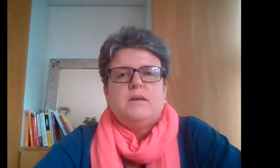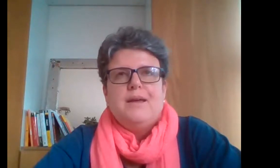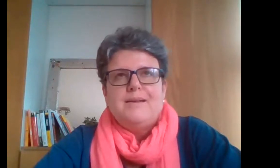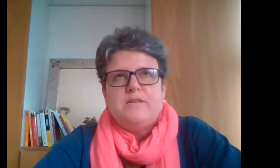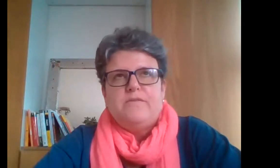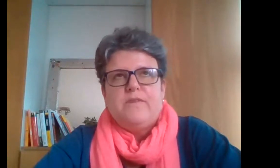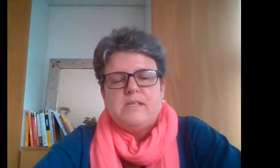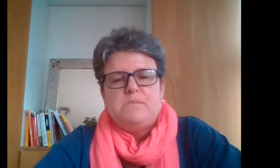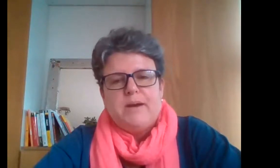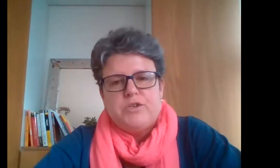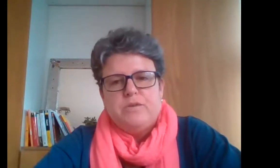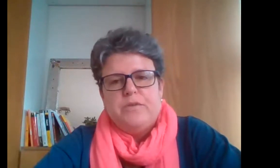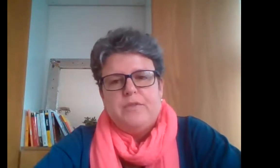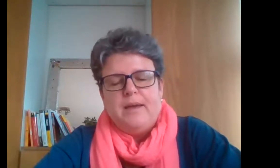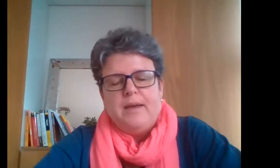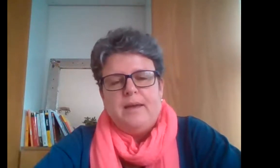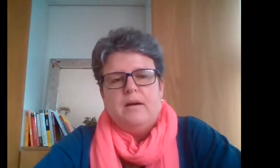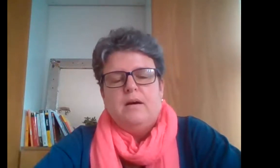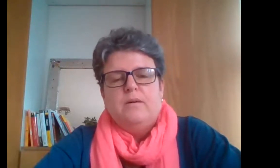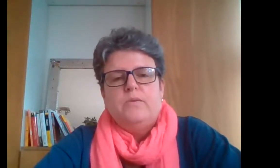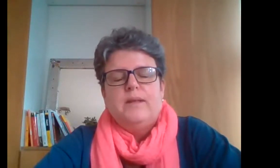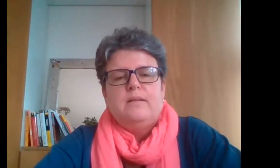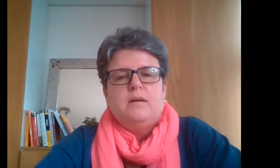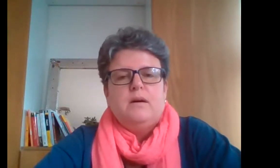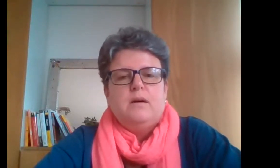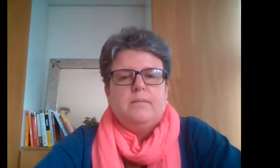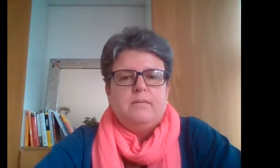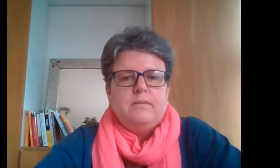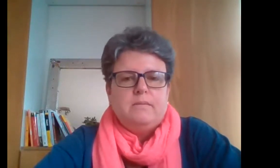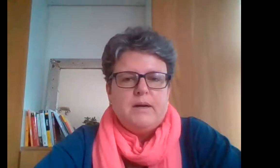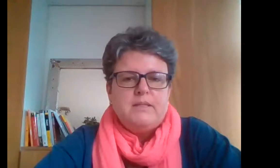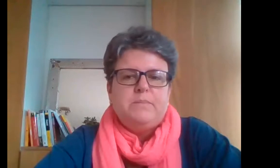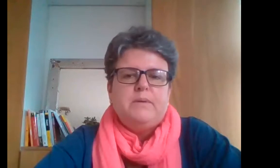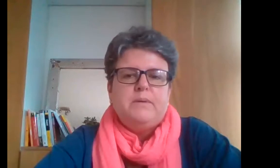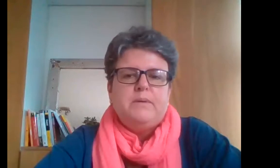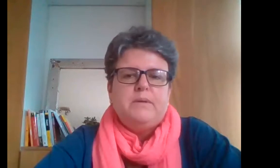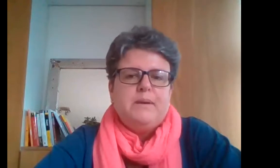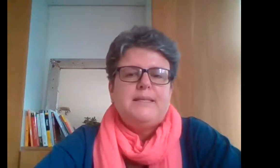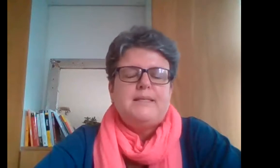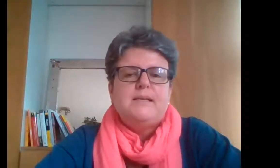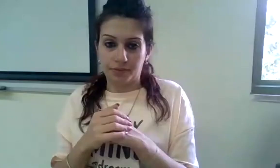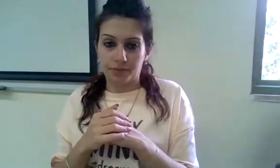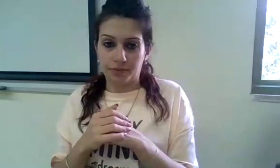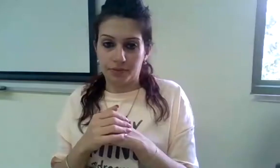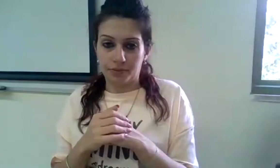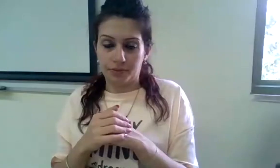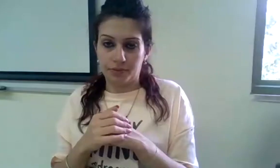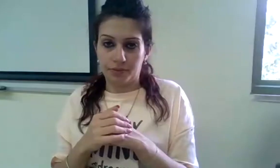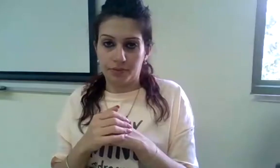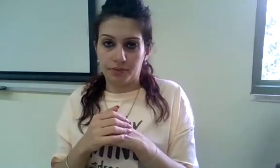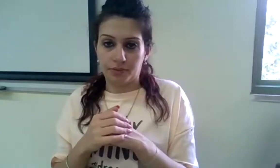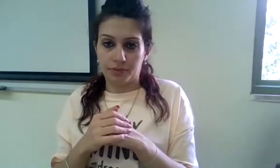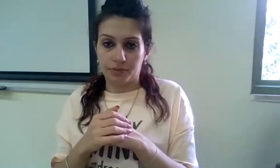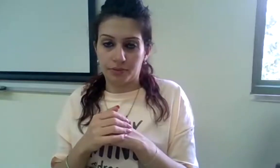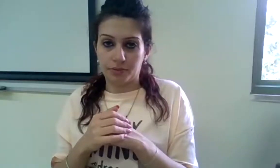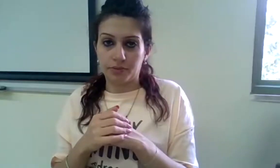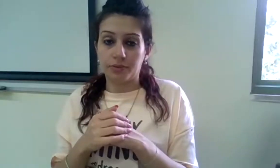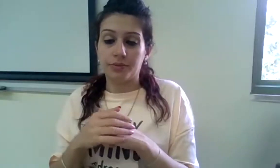الشيء المميز مع الإعاقات المتعددة هو انه في كثير من الأحيان